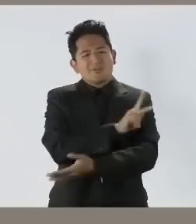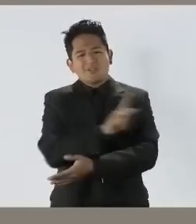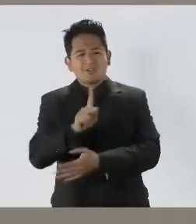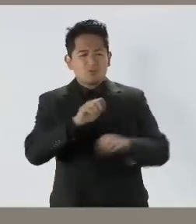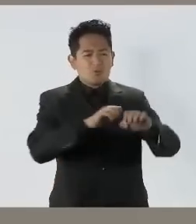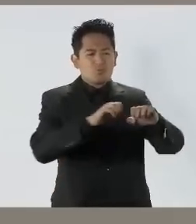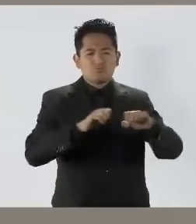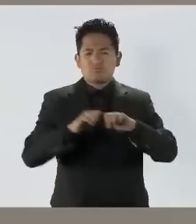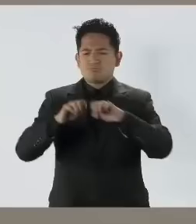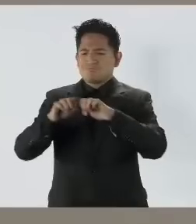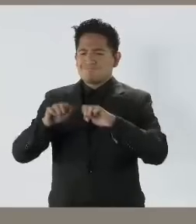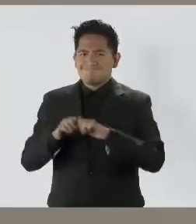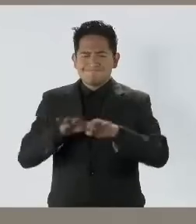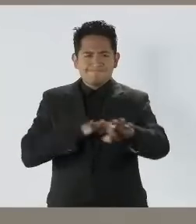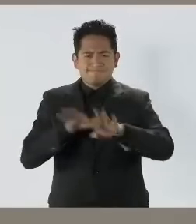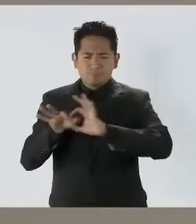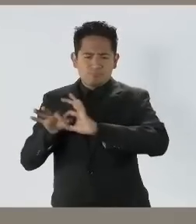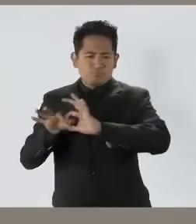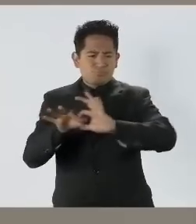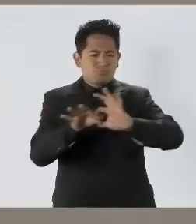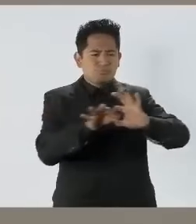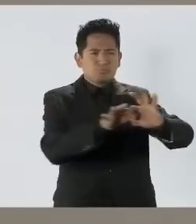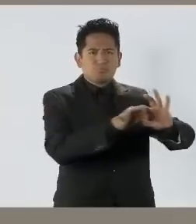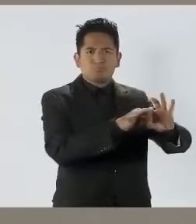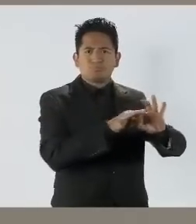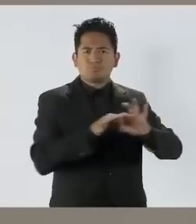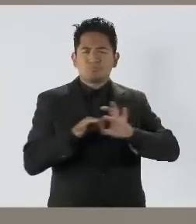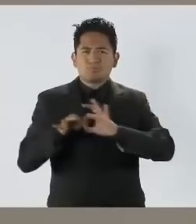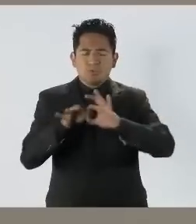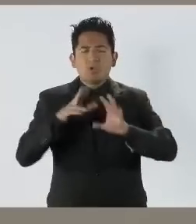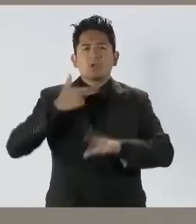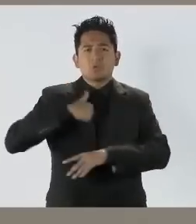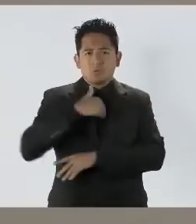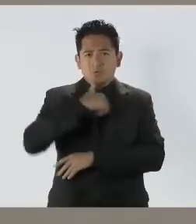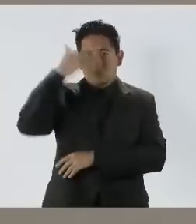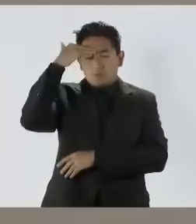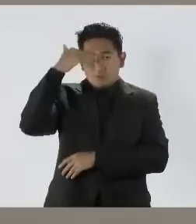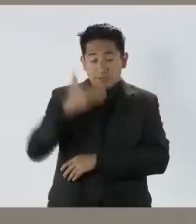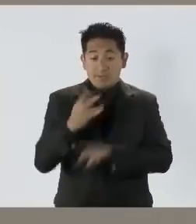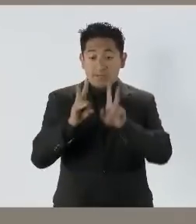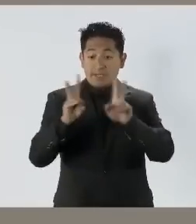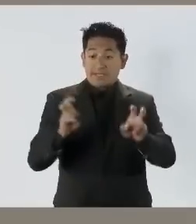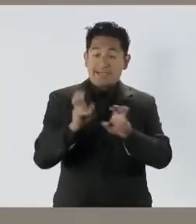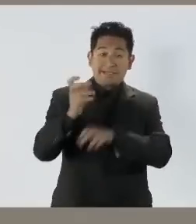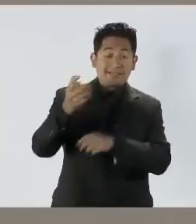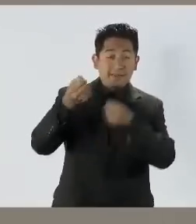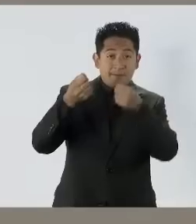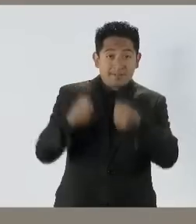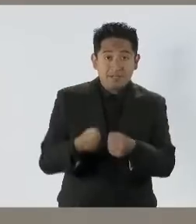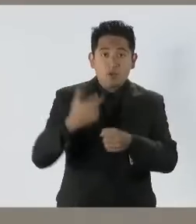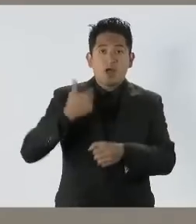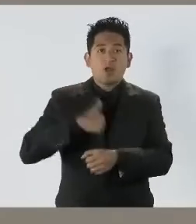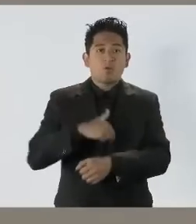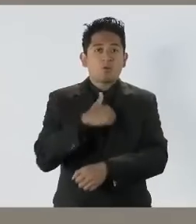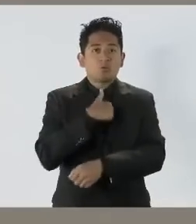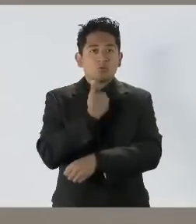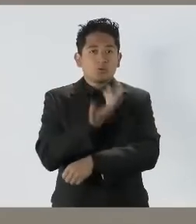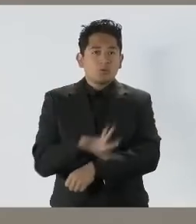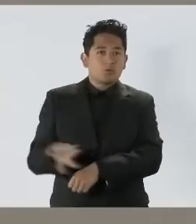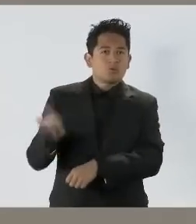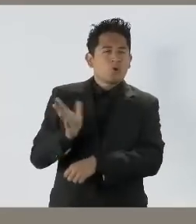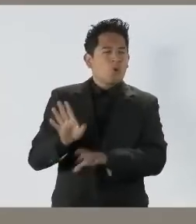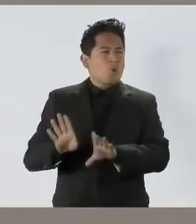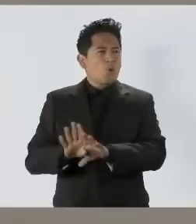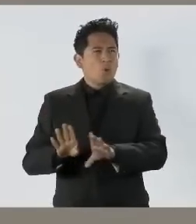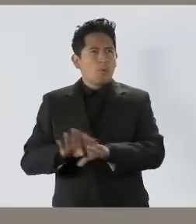y sabemos que en este tema de seguridad no hay que descuidarlo ni un minuto Así que agradezco